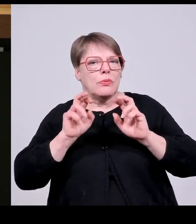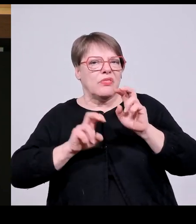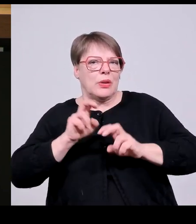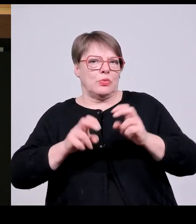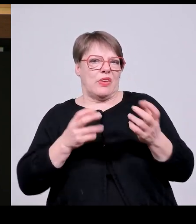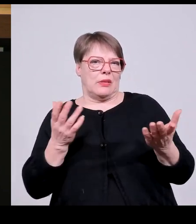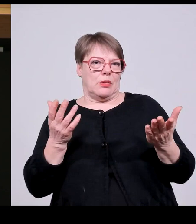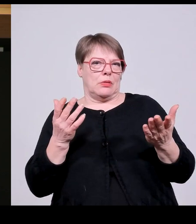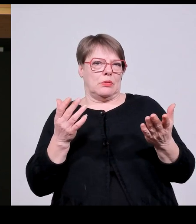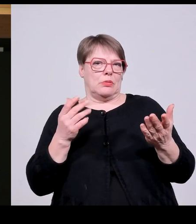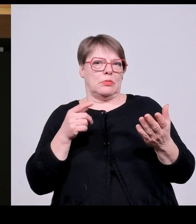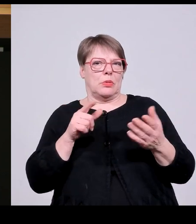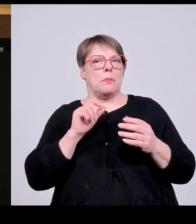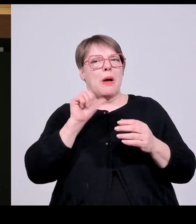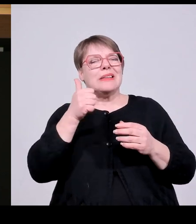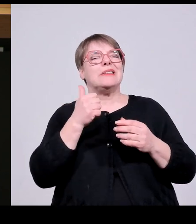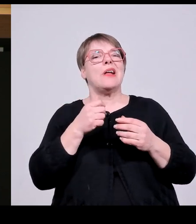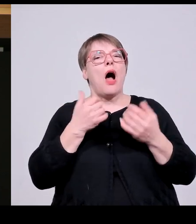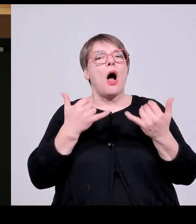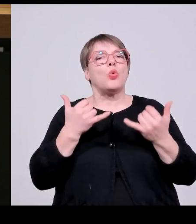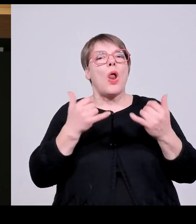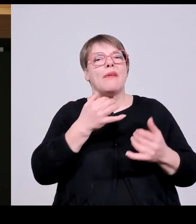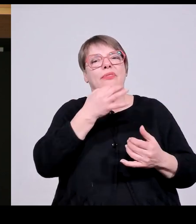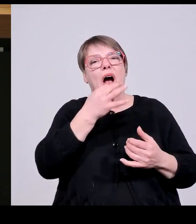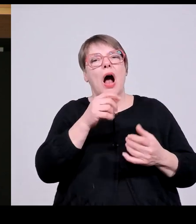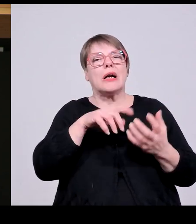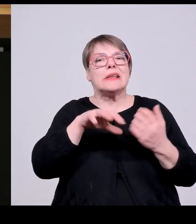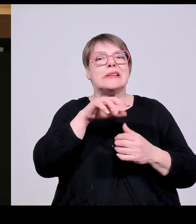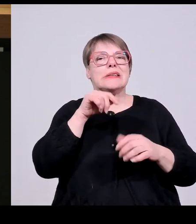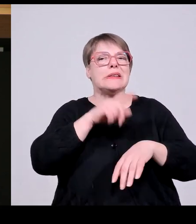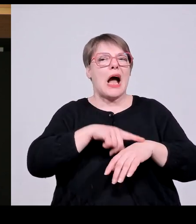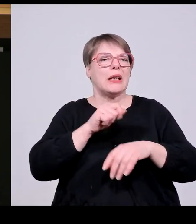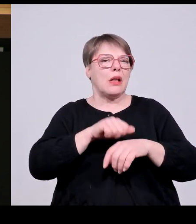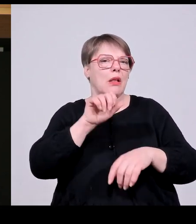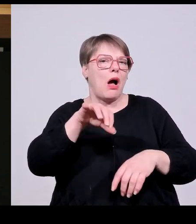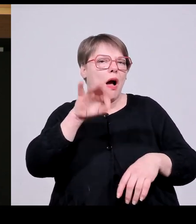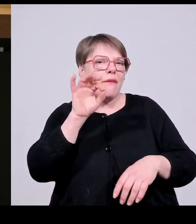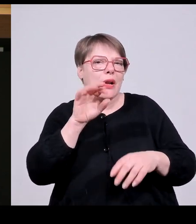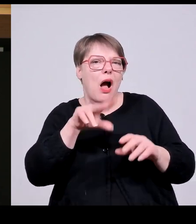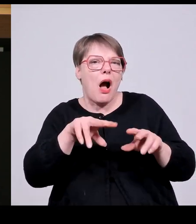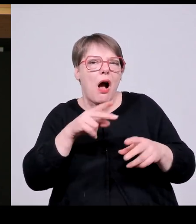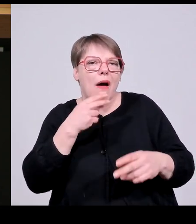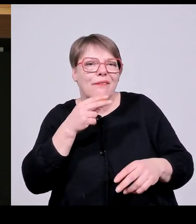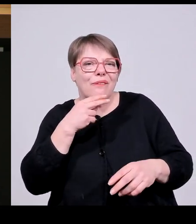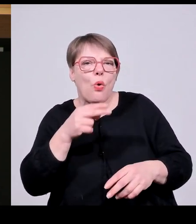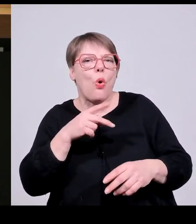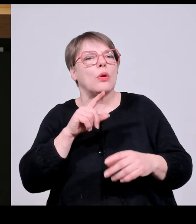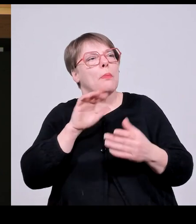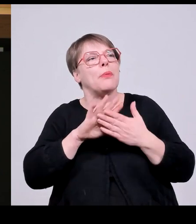der Bezirks Bibliotheken des Deutschen Bibliotheksverband uns den Bezirken und dem Senat,